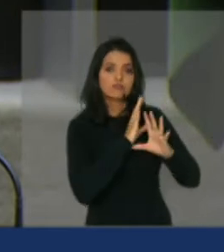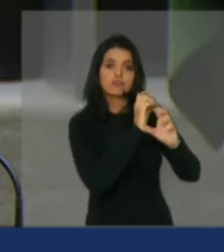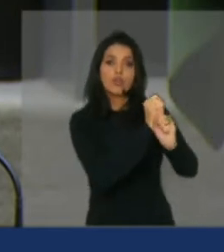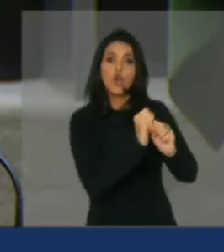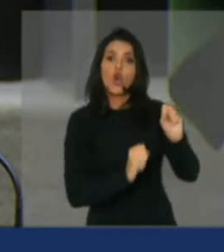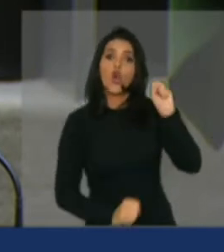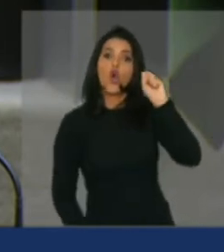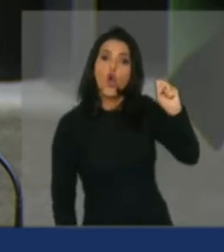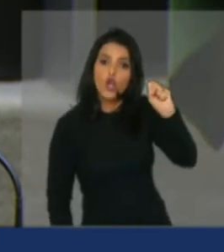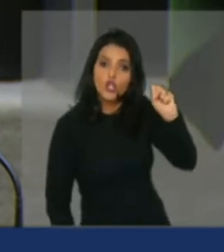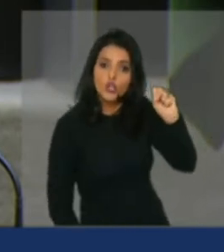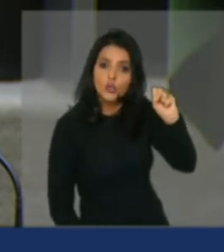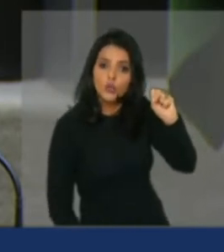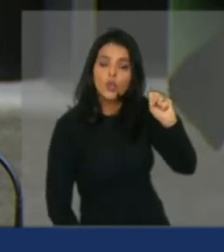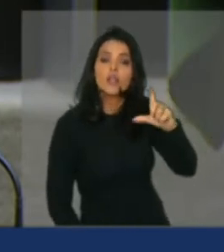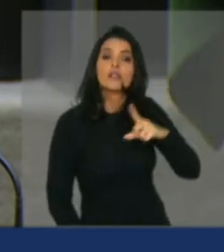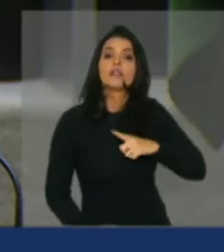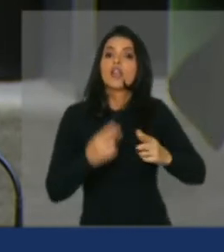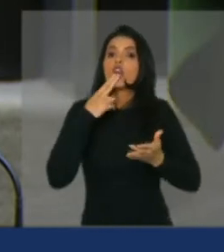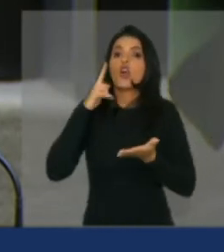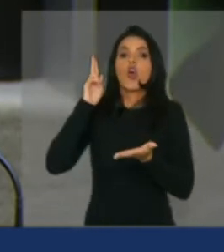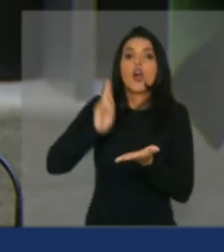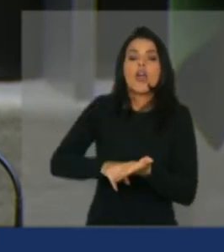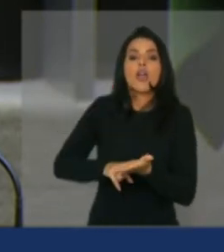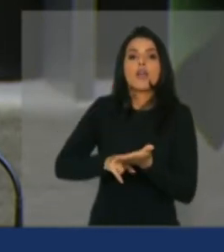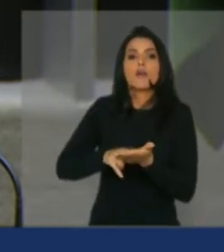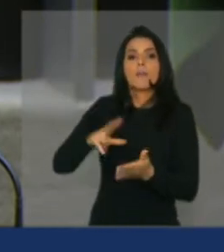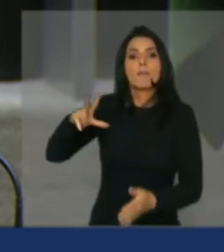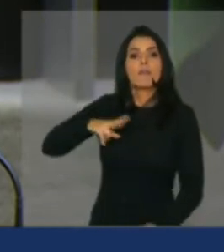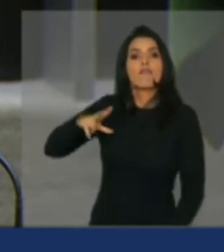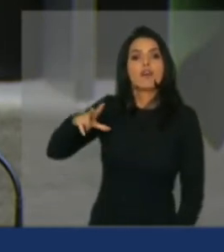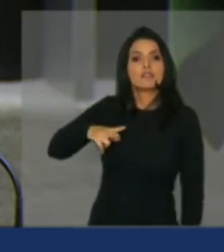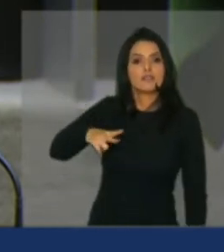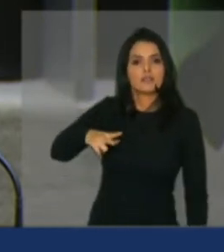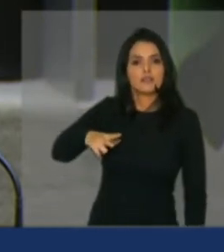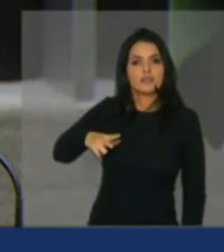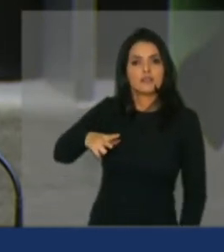PAÍSES DESTE PLANETA, QUE TEM OS CORREIOS COMPLETAMENTE PRIVATIZADAS, SOMADOS OS PAÍ